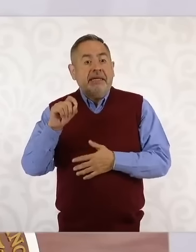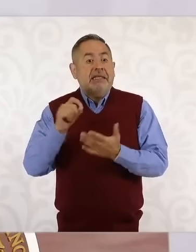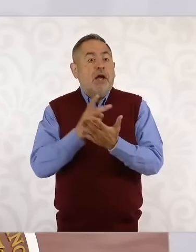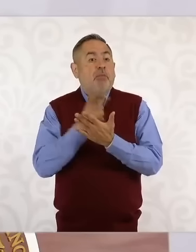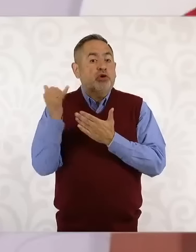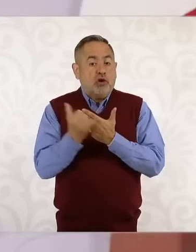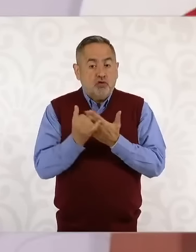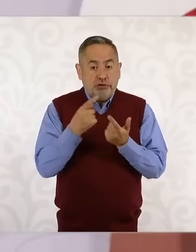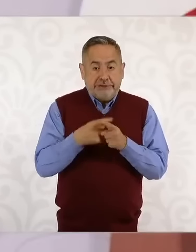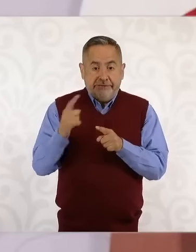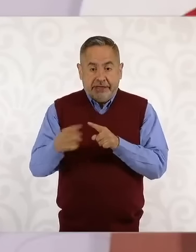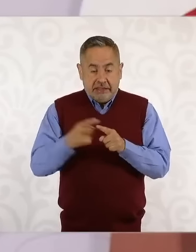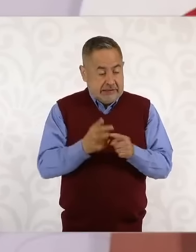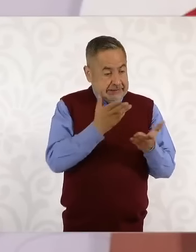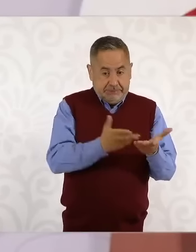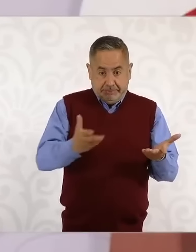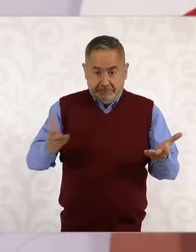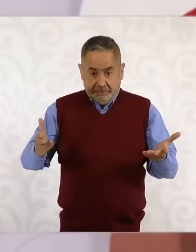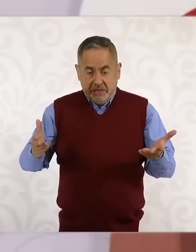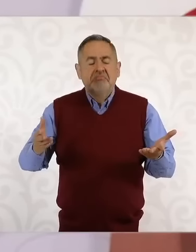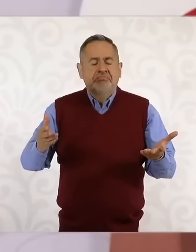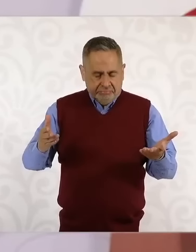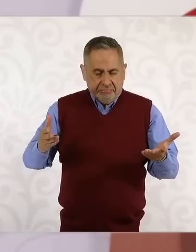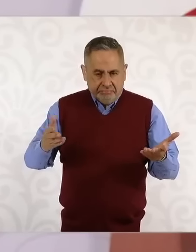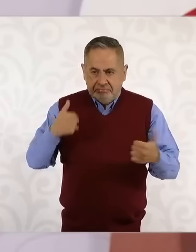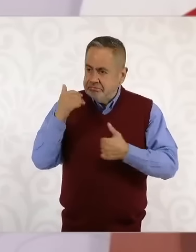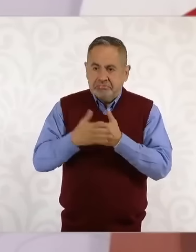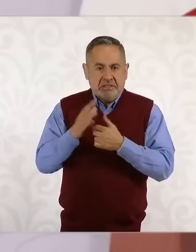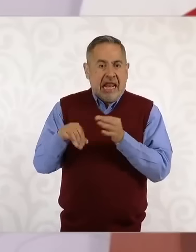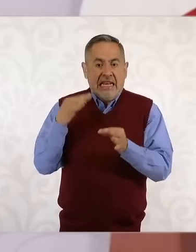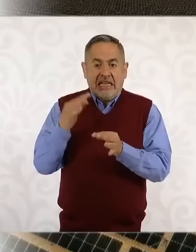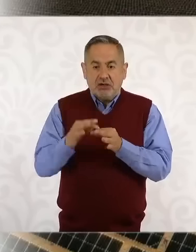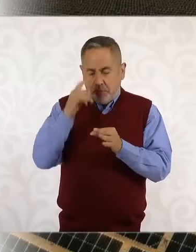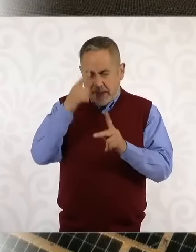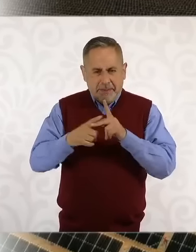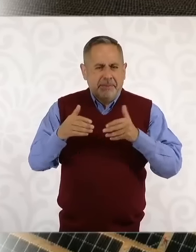están listos para desarrollarse con todo lo que deben de cumplir. Se trata de 15 proyectos